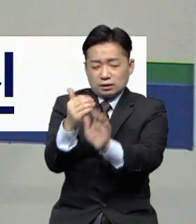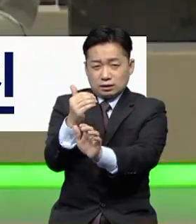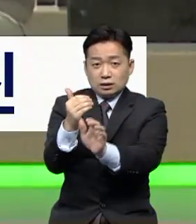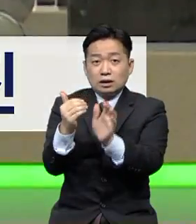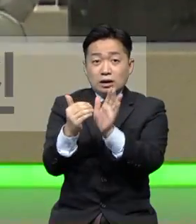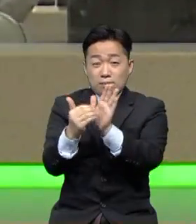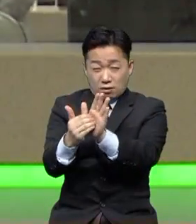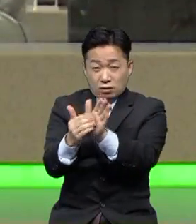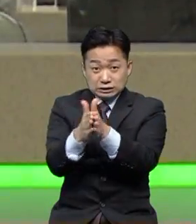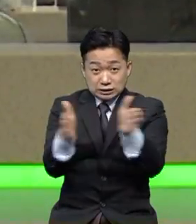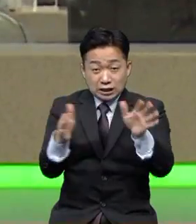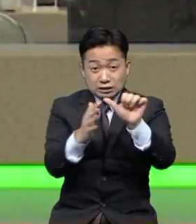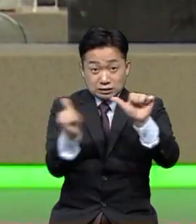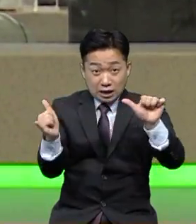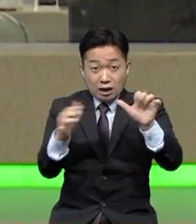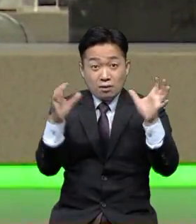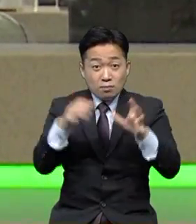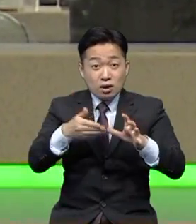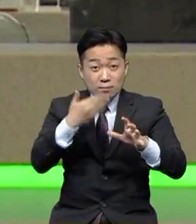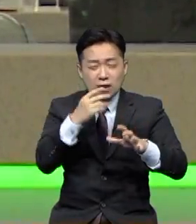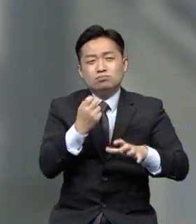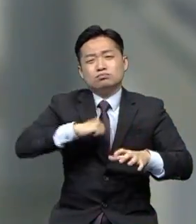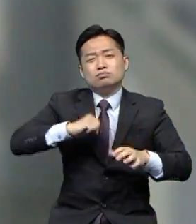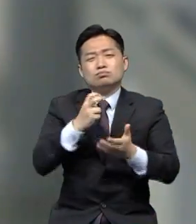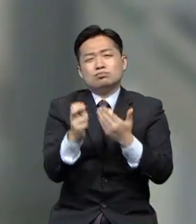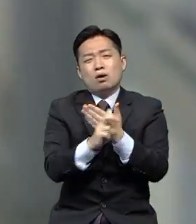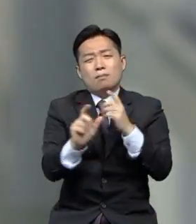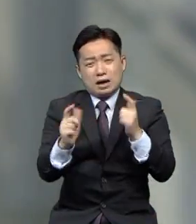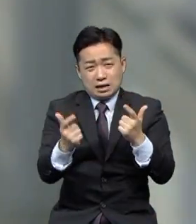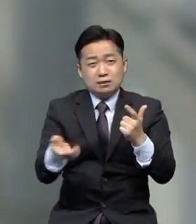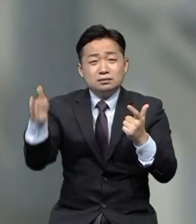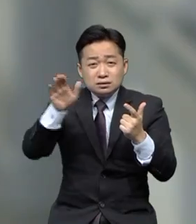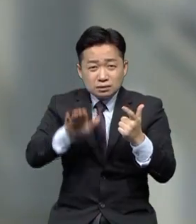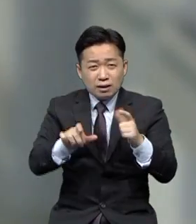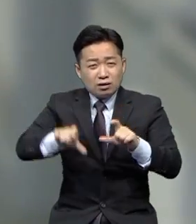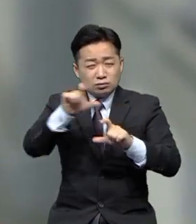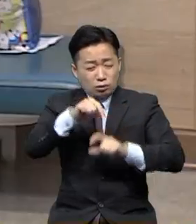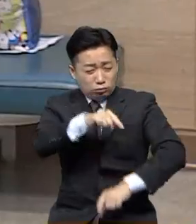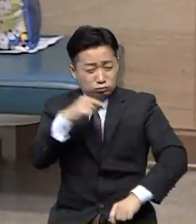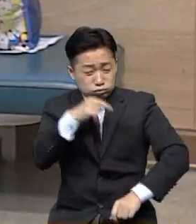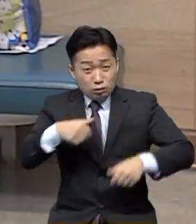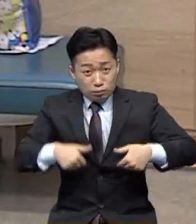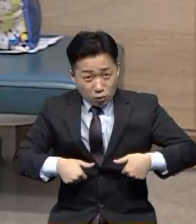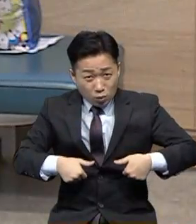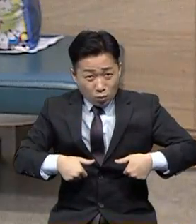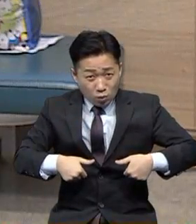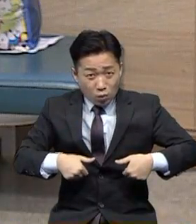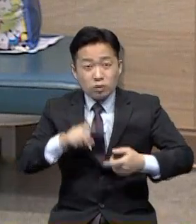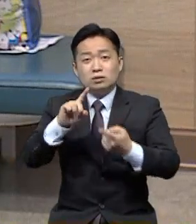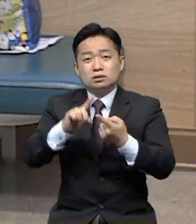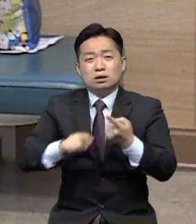정부의 특별방역대책 전이라 5명이 식사한 게 위반은 아니지만 의료인들일수록 더 철저하게 방역을 준수했어야 한다는 지적이 나옵니다.